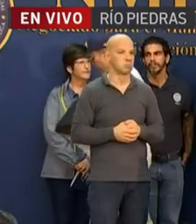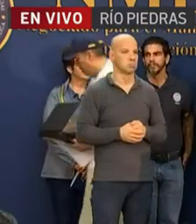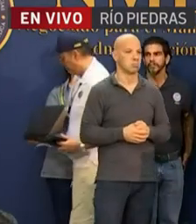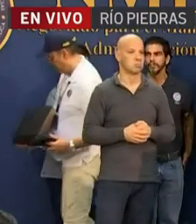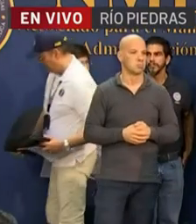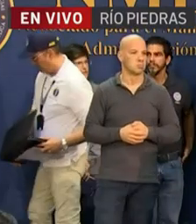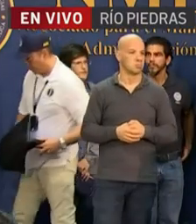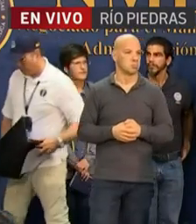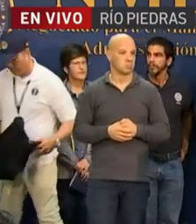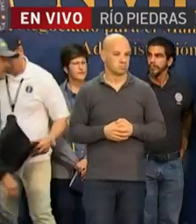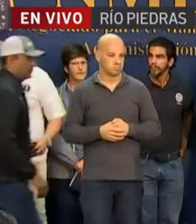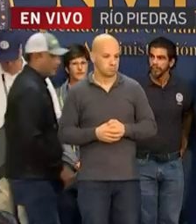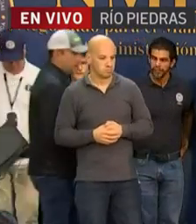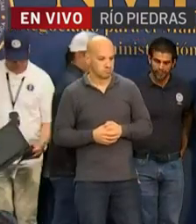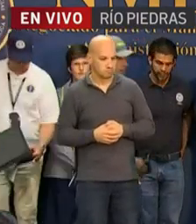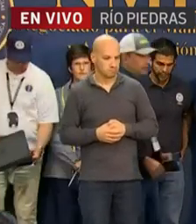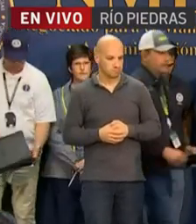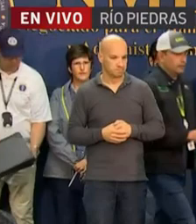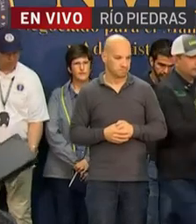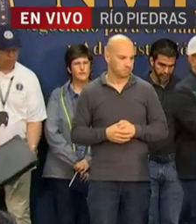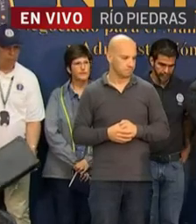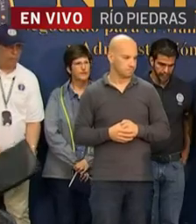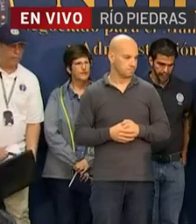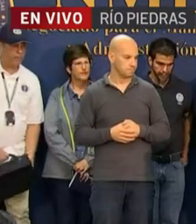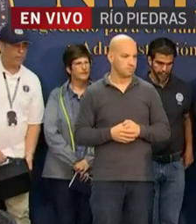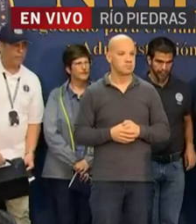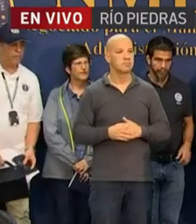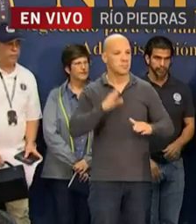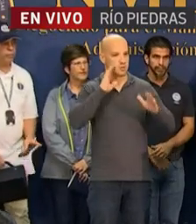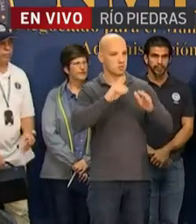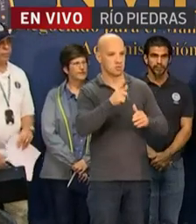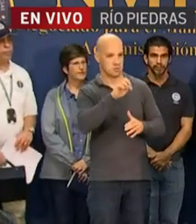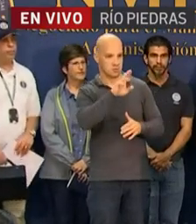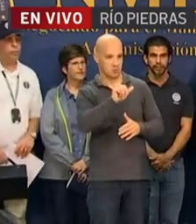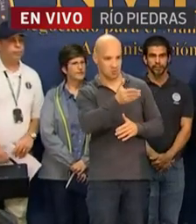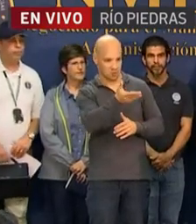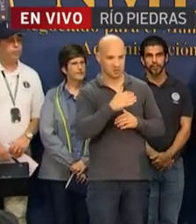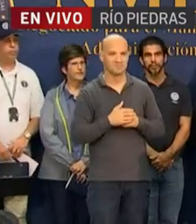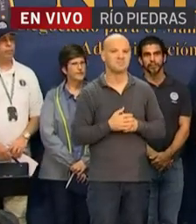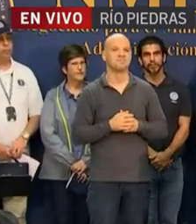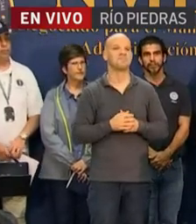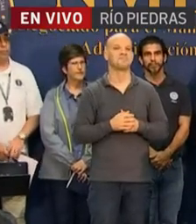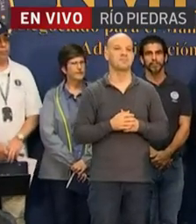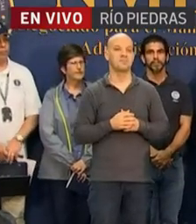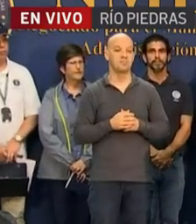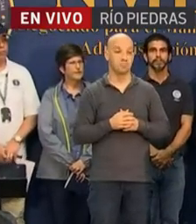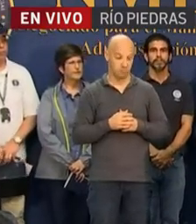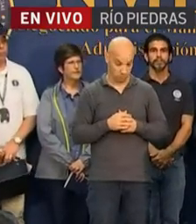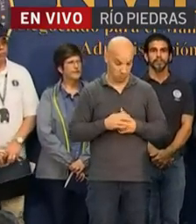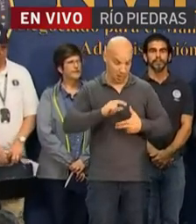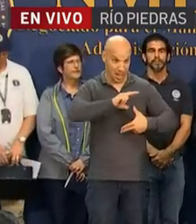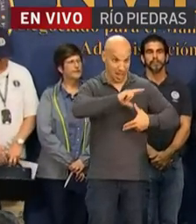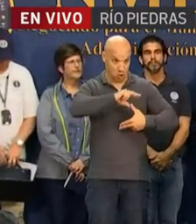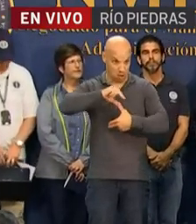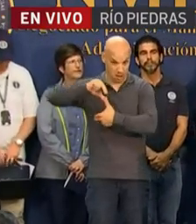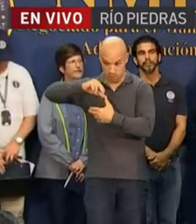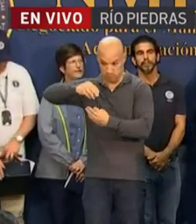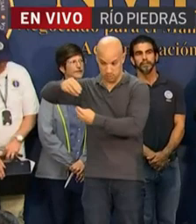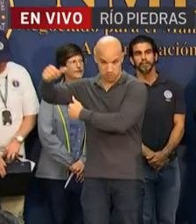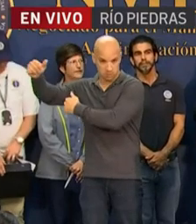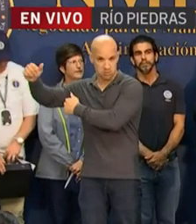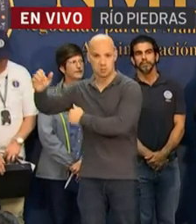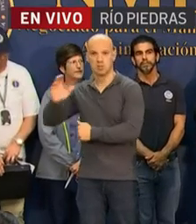CUIDANDO CULEBRAS.